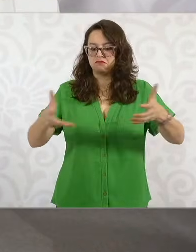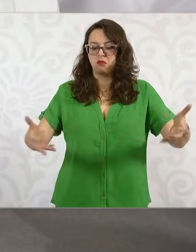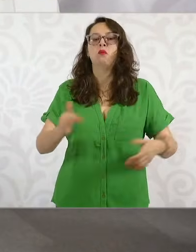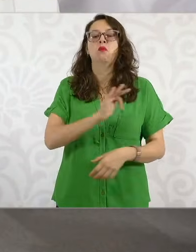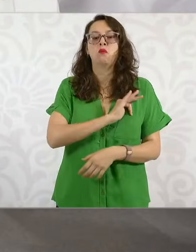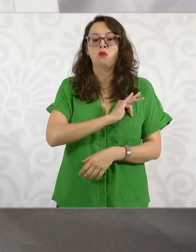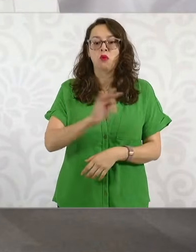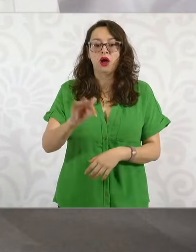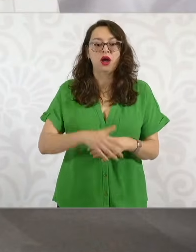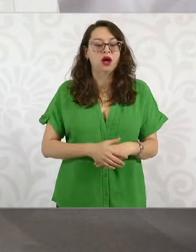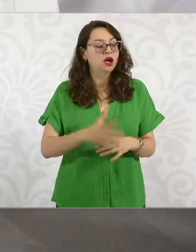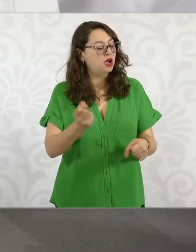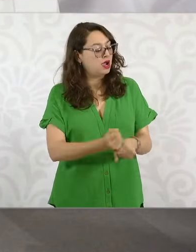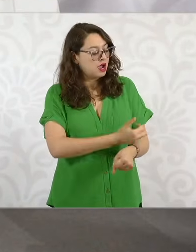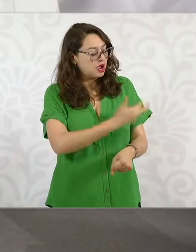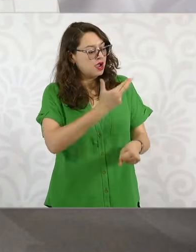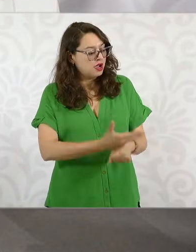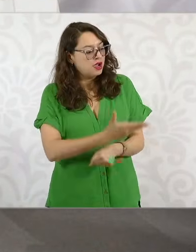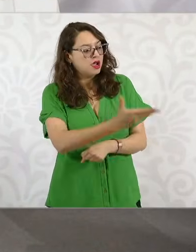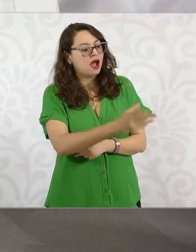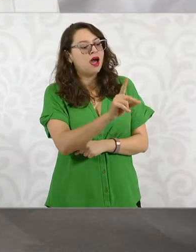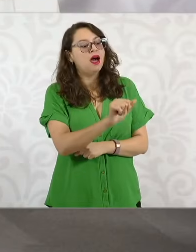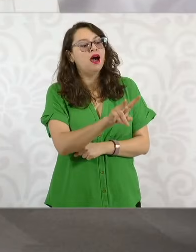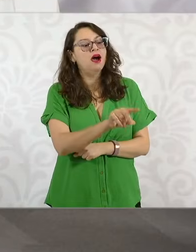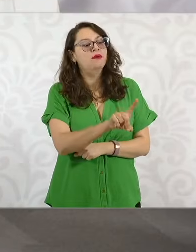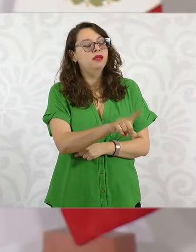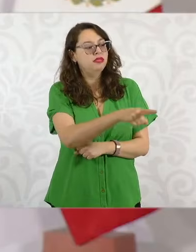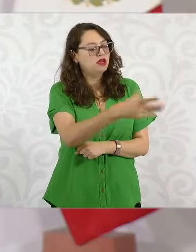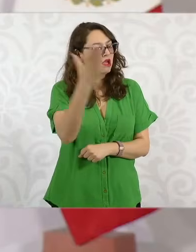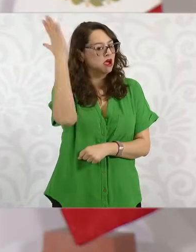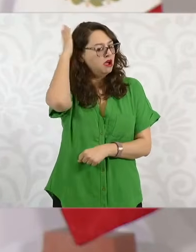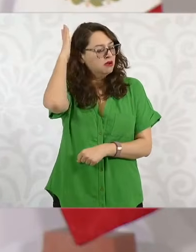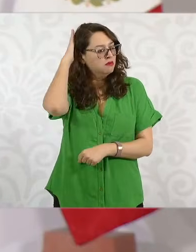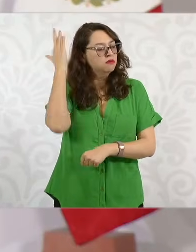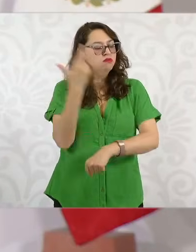Señor secretario David Gersenovic, gracias por el liderazgo por fortalecer la industria